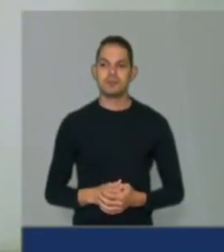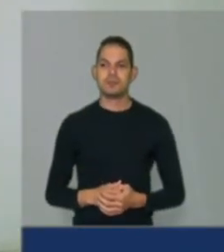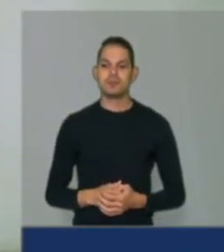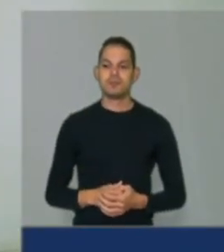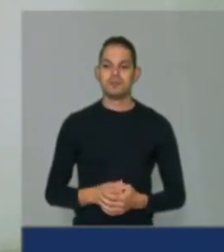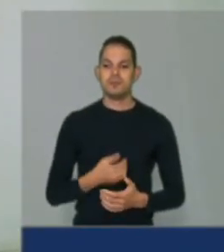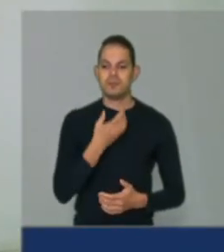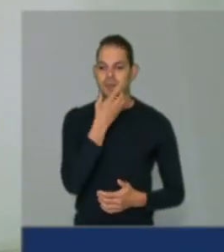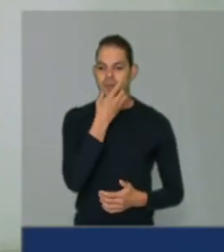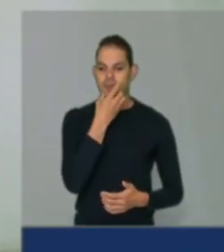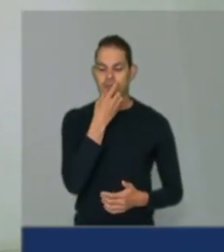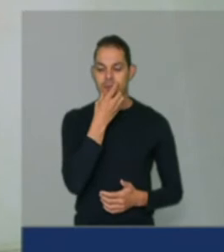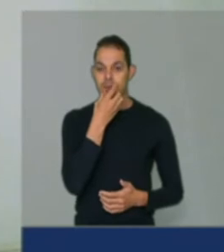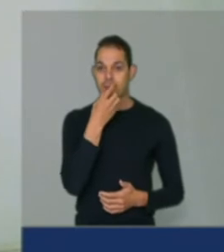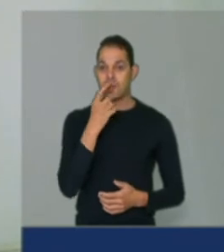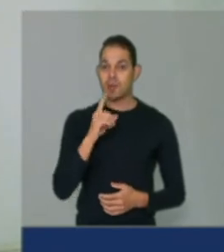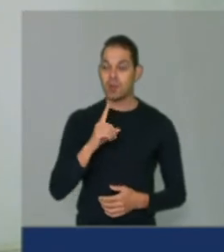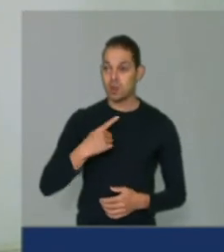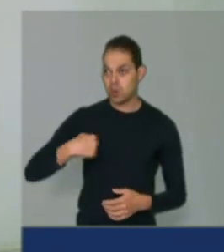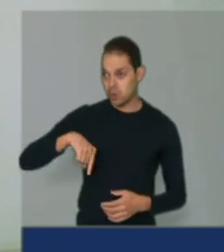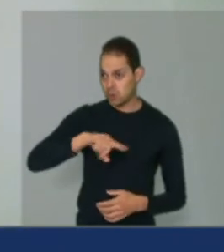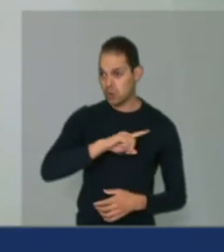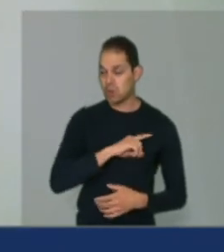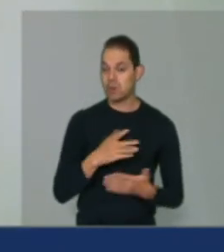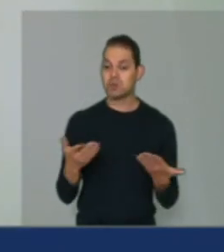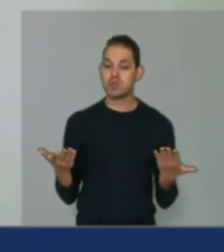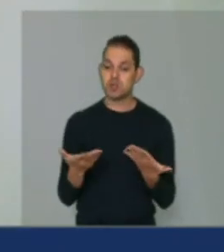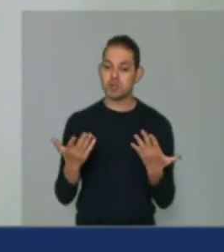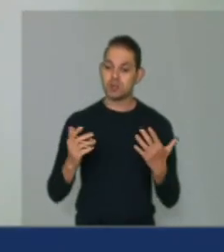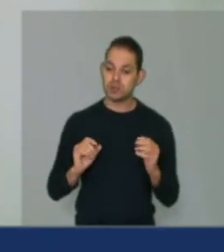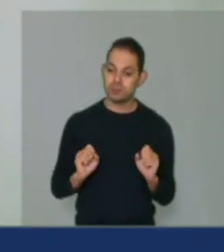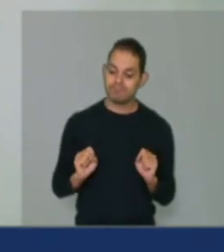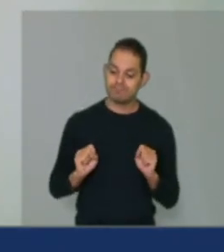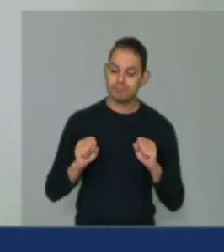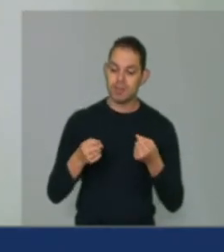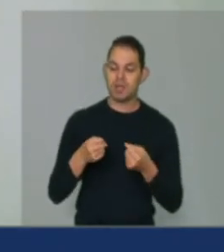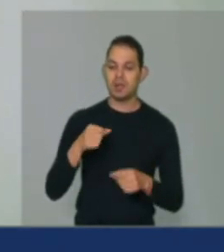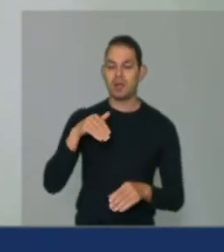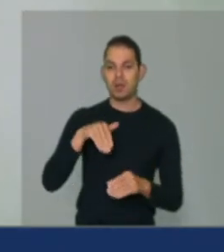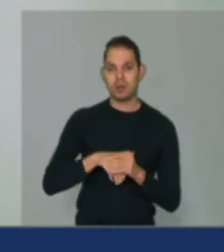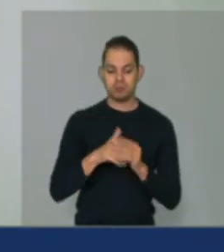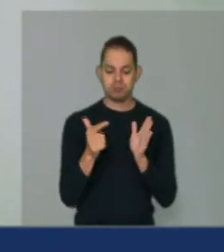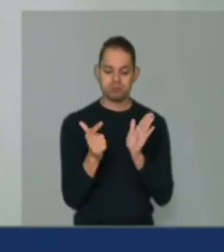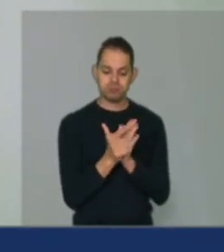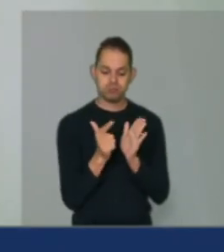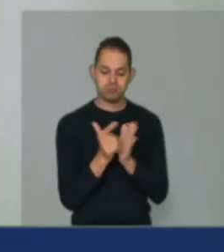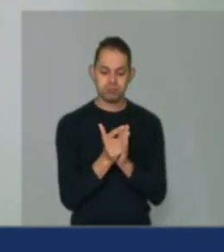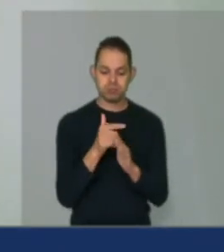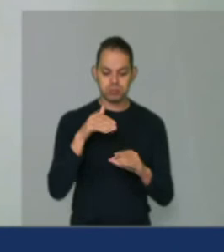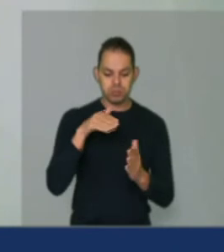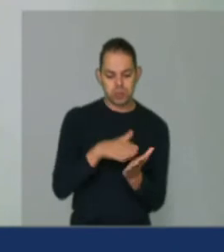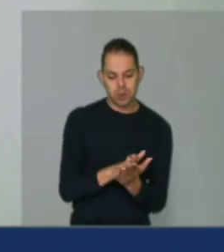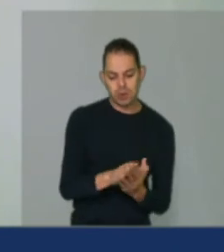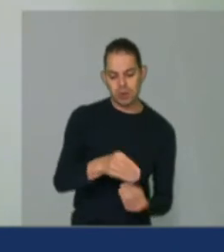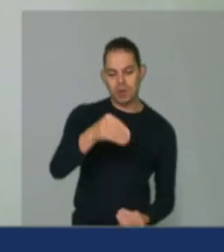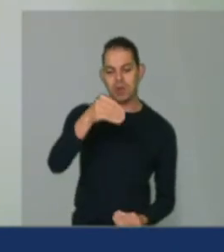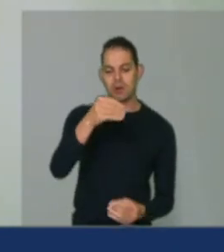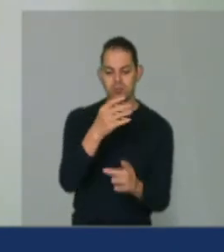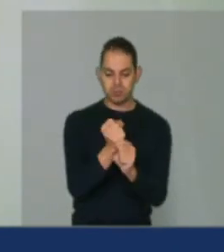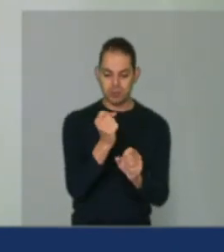NASCIMENTO. NÓS ESTAMOS EM DEFESA DO VOTO IMPRESSO AUDITÁVEL. É NECESSÁRIO E SERÁ UM GRANDE GANHO PARA O